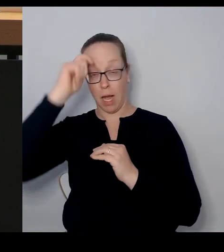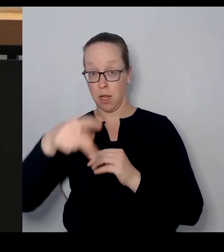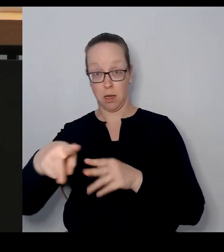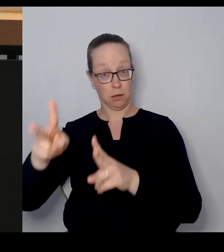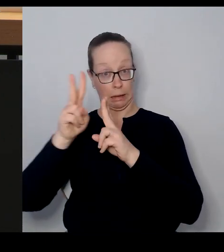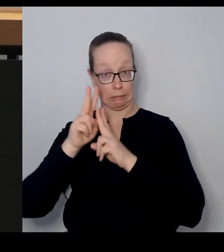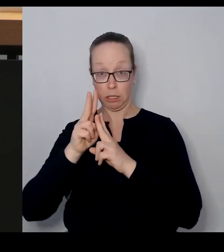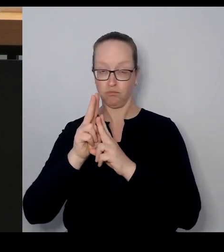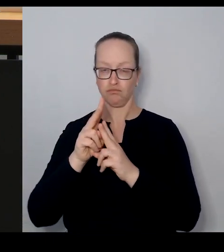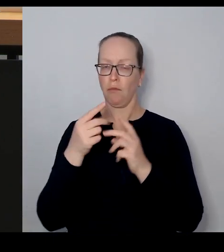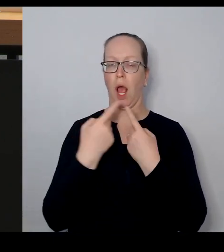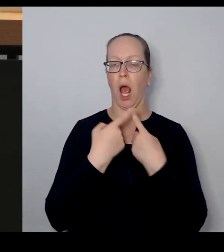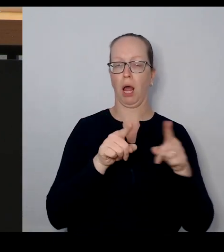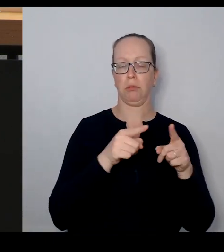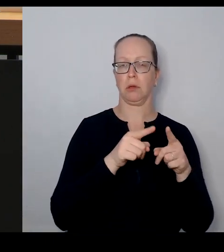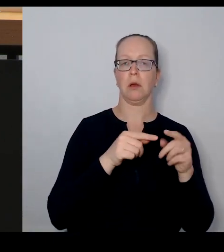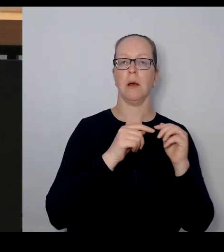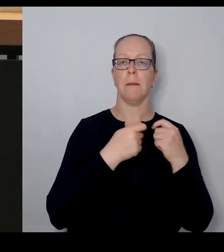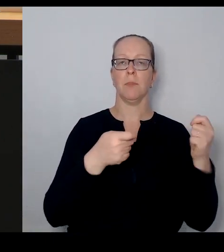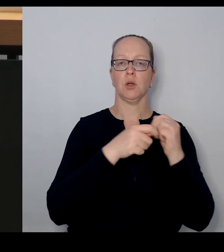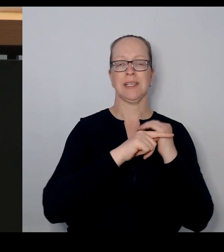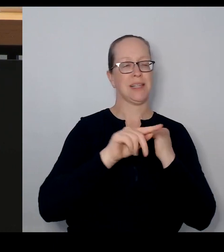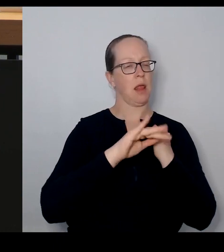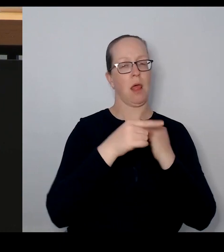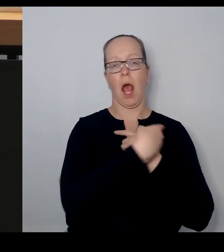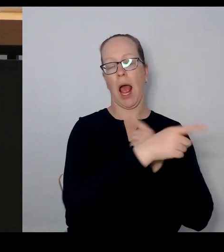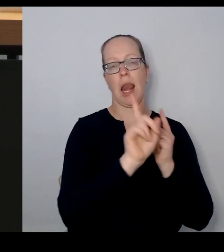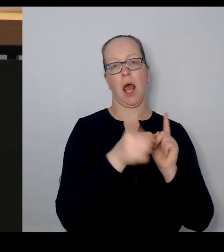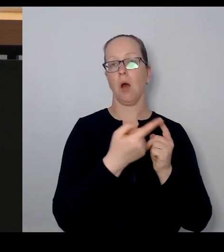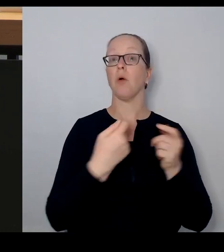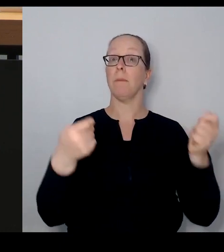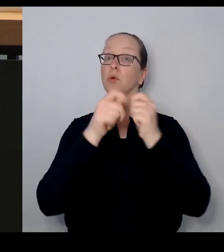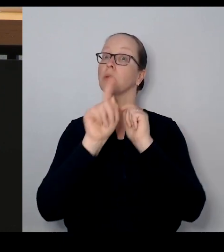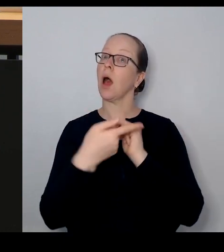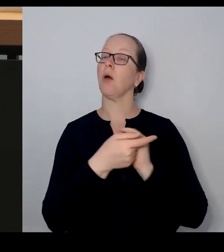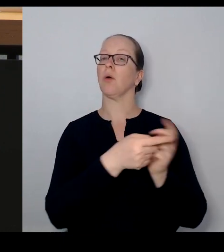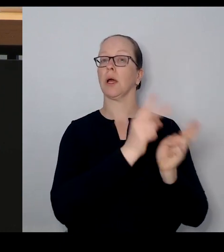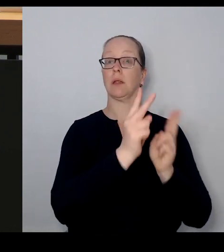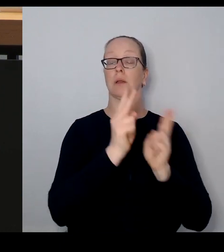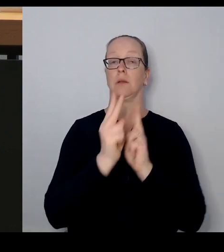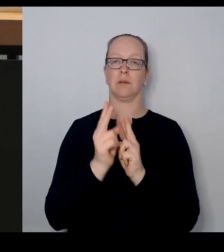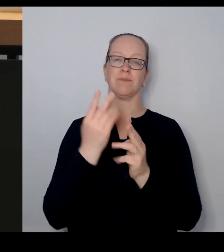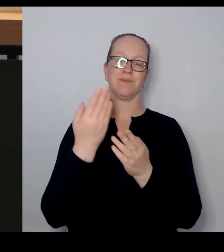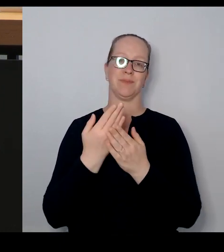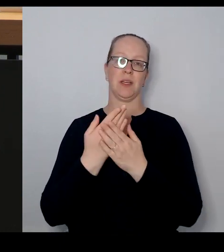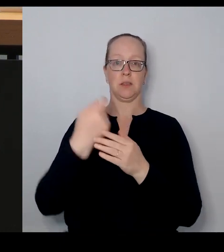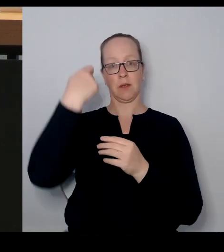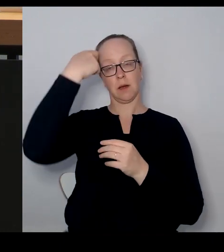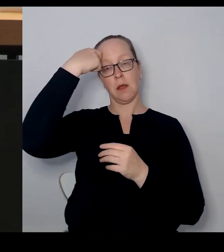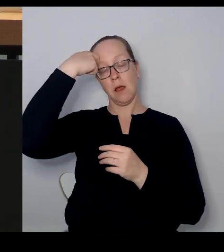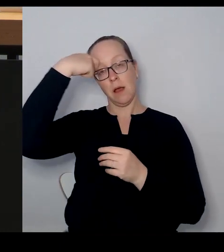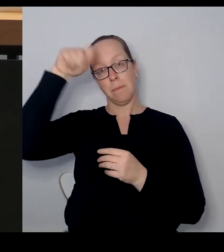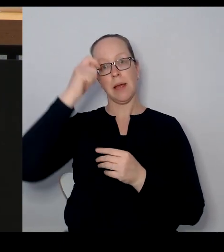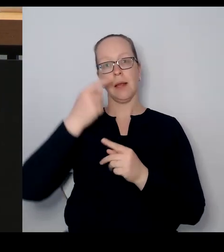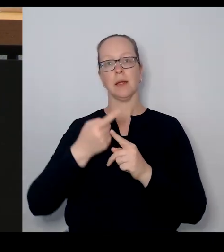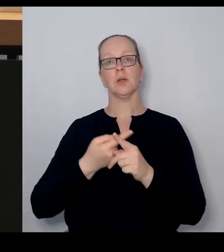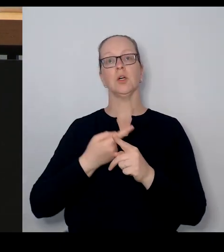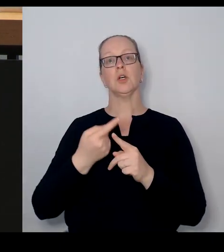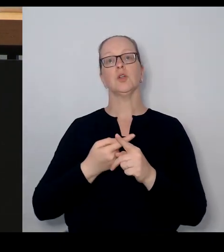Hier noch mal der Schuldenstand auch des Landes Berlins enorm angewachsen Und wir haben natürlich auch, muss man sagen, wir waren damals nicht in